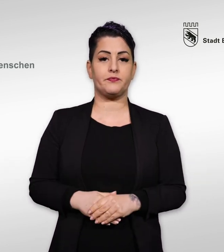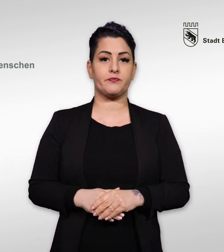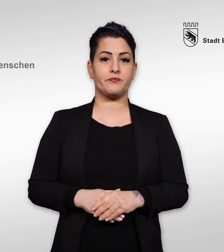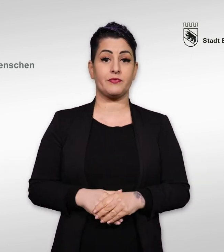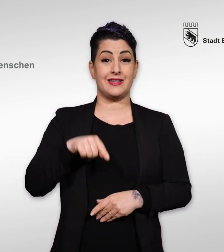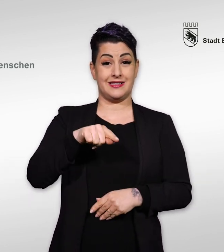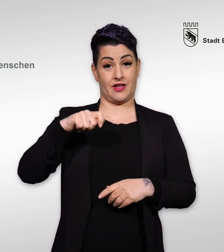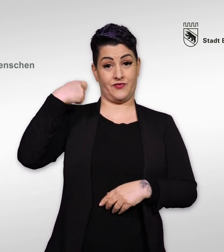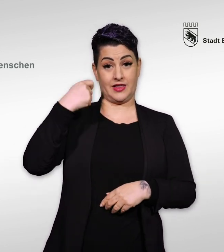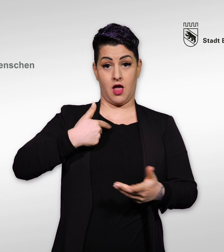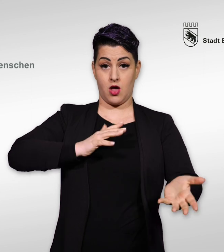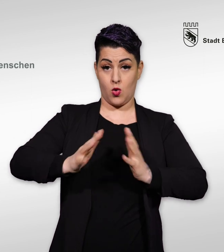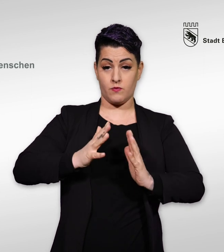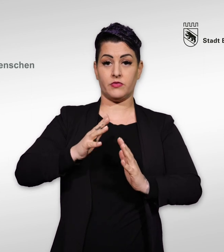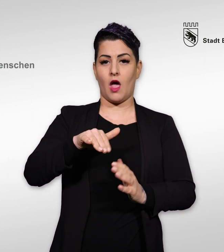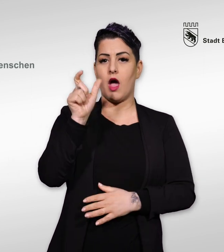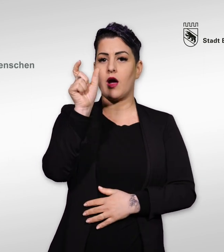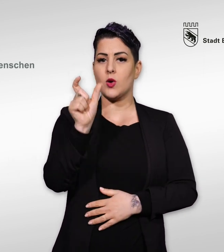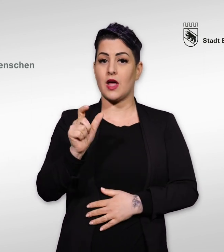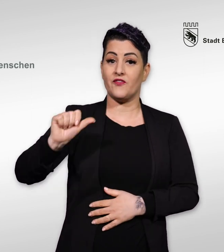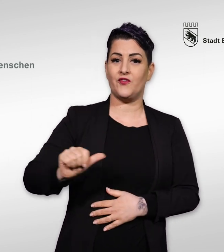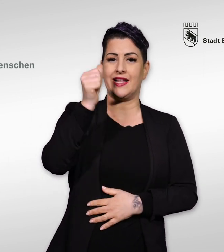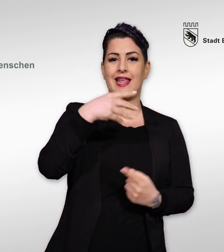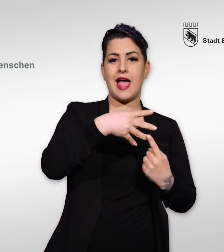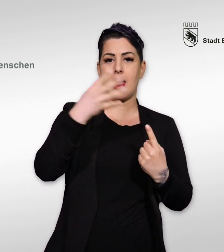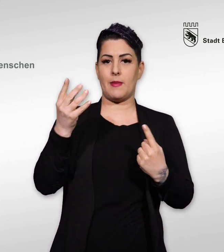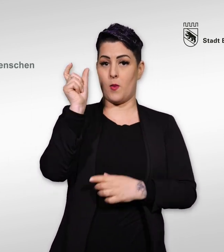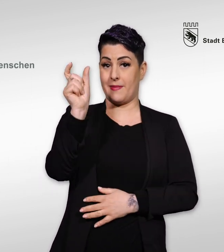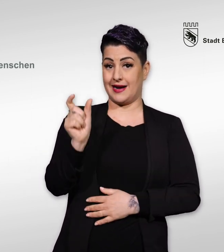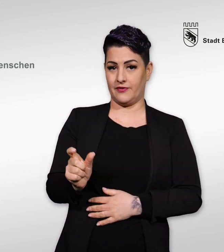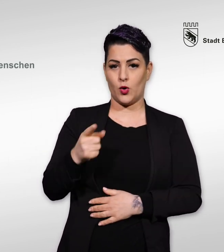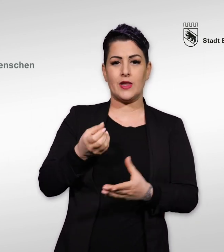In diesem Video finden Sie ein Glossar zu wichtigen LGBTIQ-Begriffen